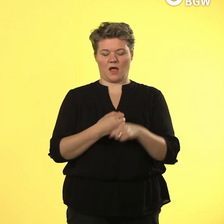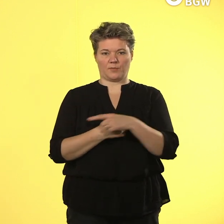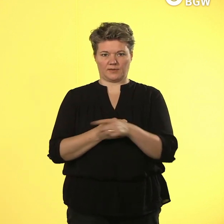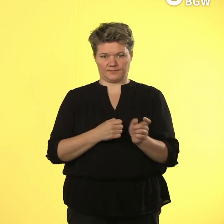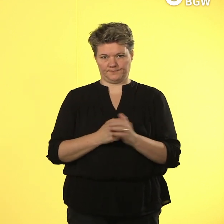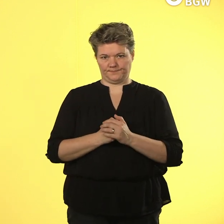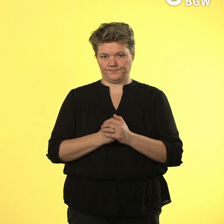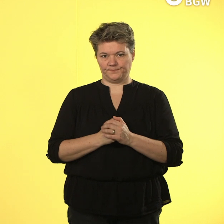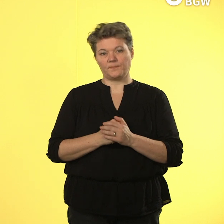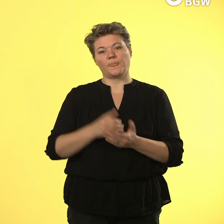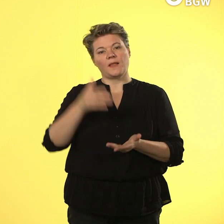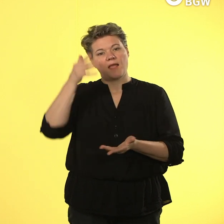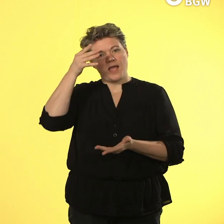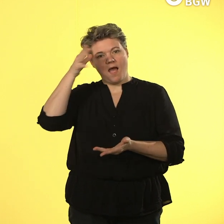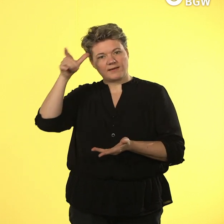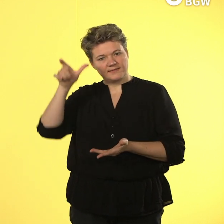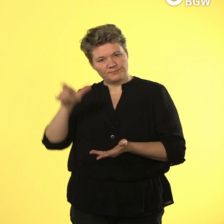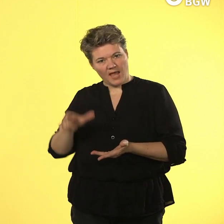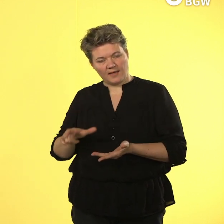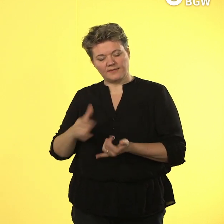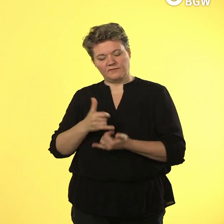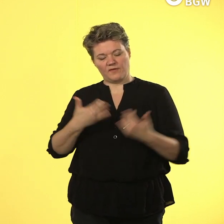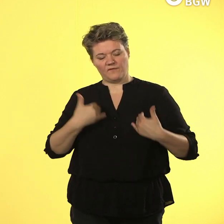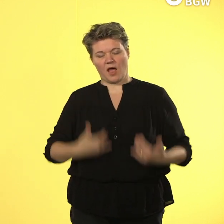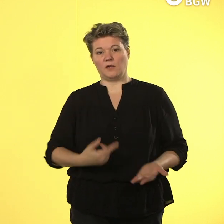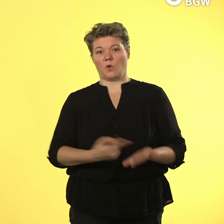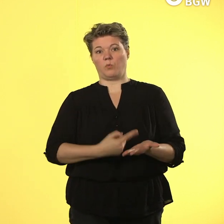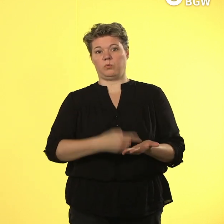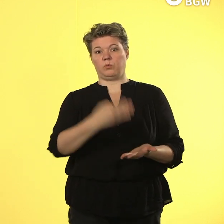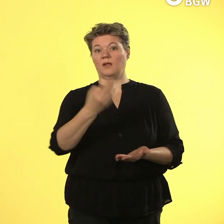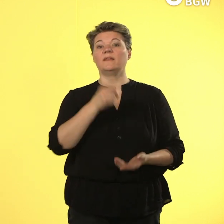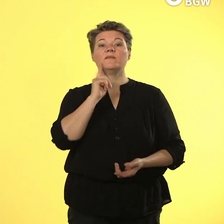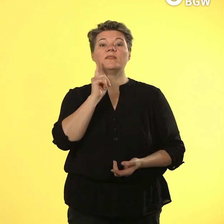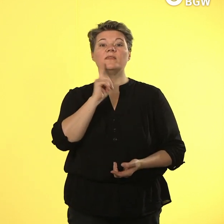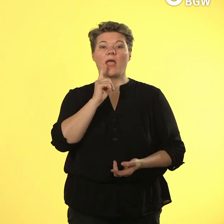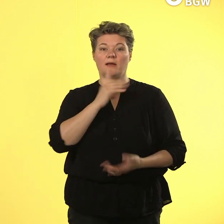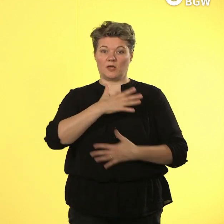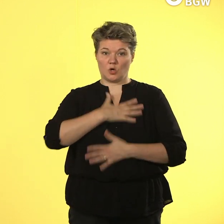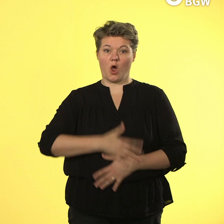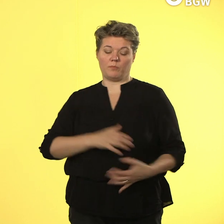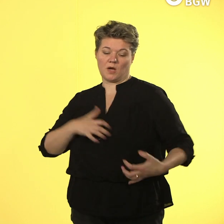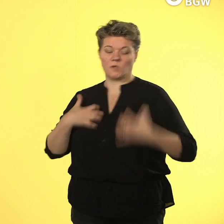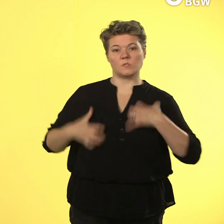Es gab fast täglich Brachialaggressionen und wir waren so ein Kollektiv. Wir hatten keine Leitung und waren so für uns.